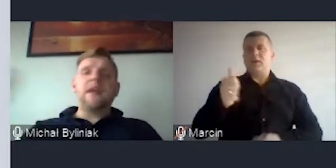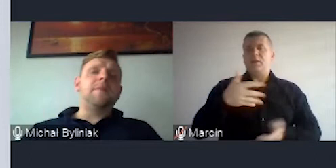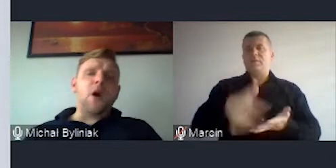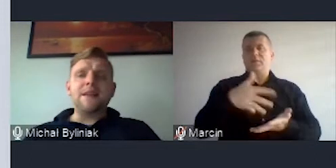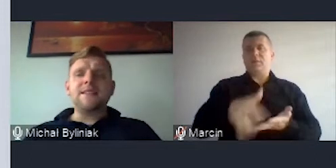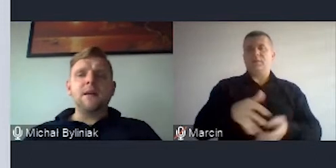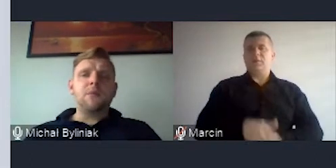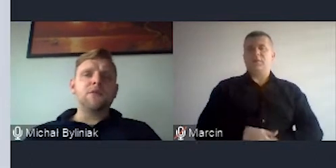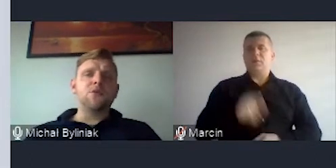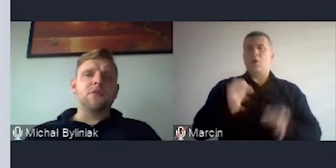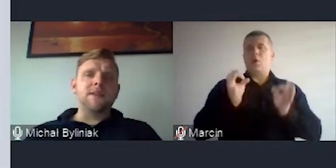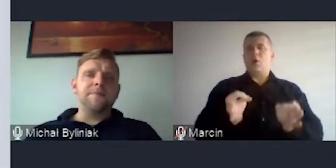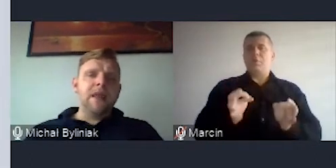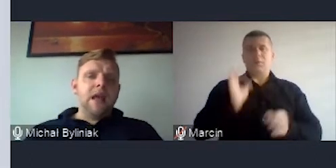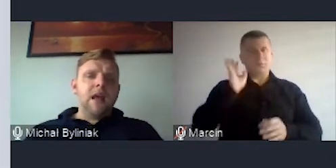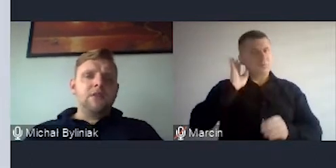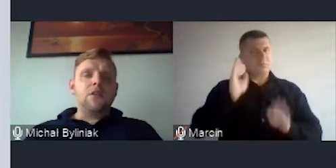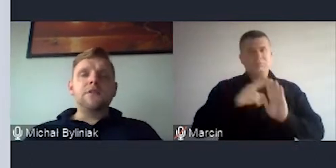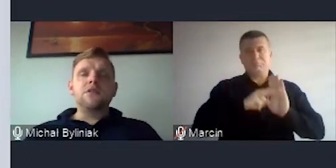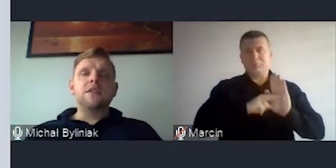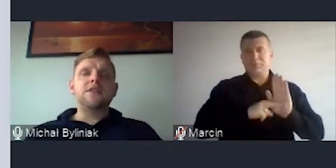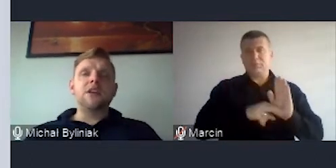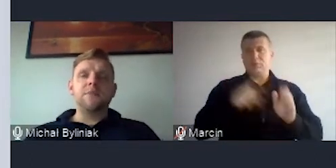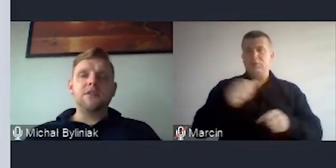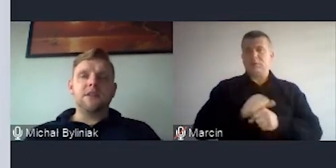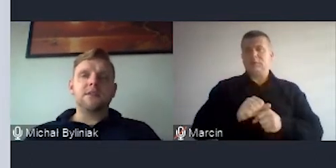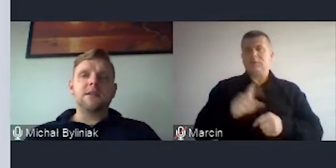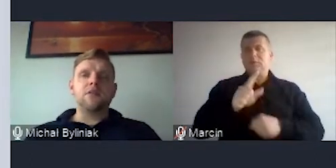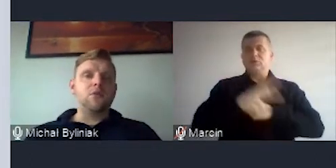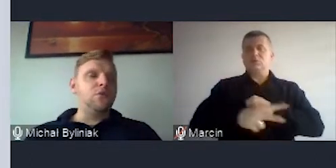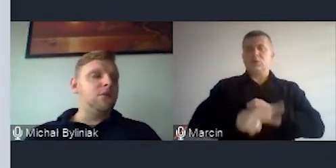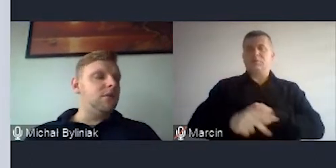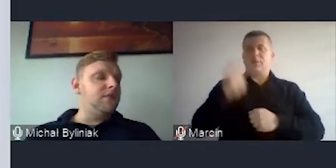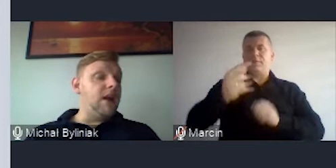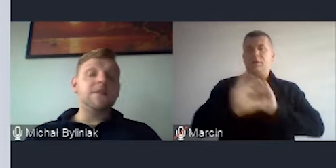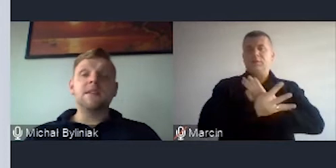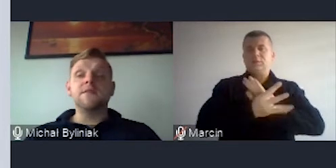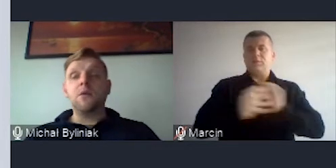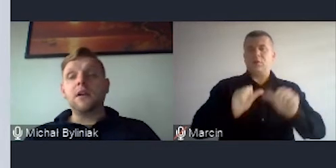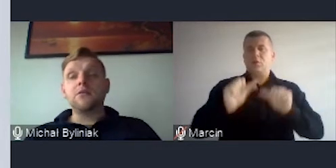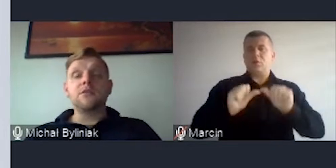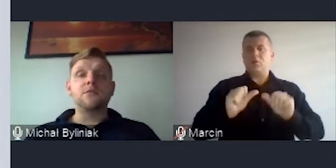Te obecnie nam obowiązujące to wytyczne z sierpnia 2019 roku, wiele wskazywało na to,